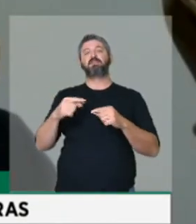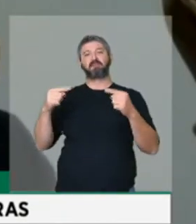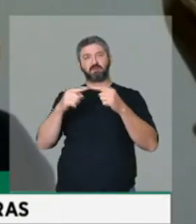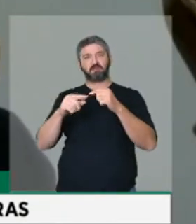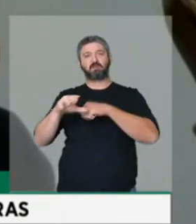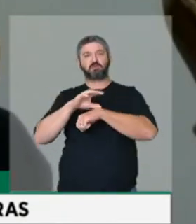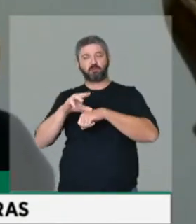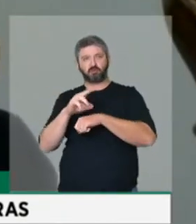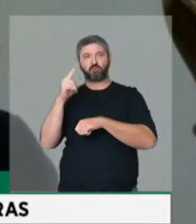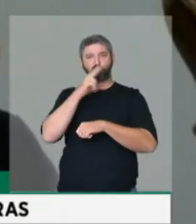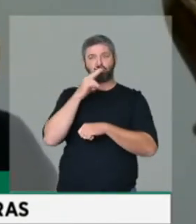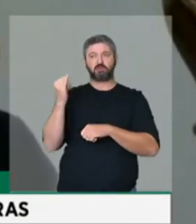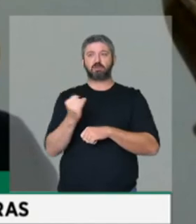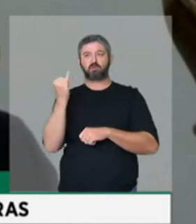NÚMERO 1/2002 CONGRESSO